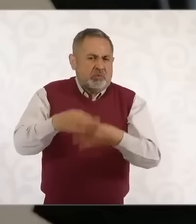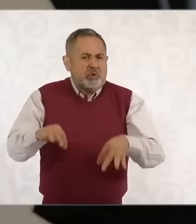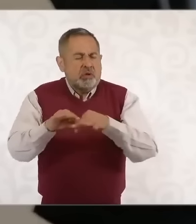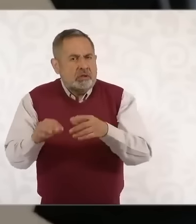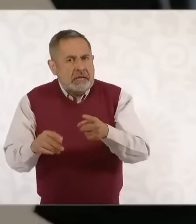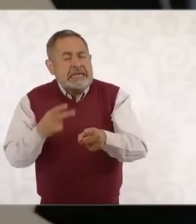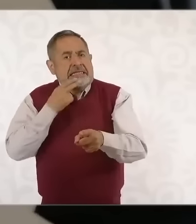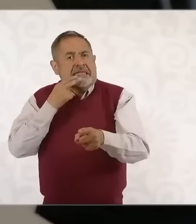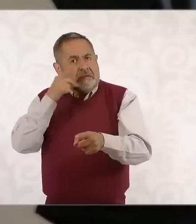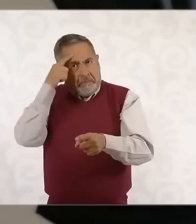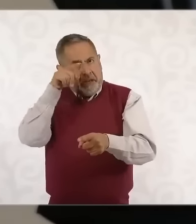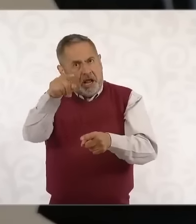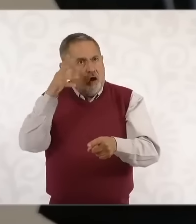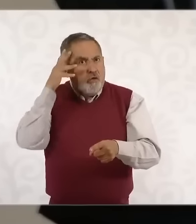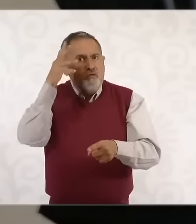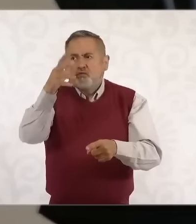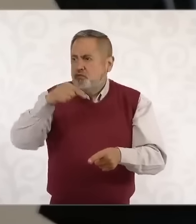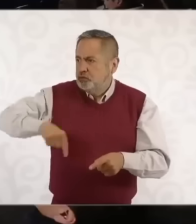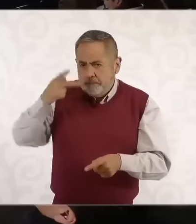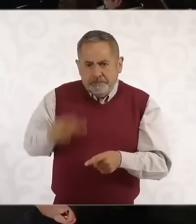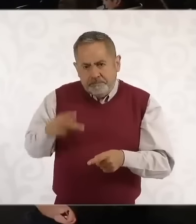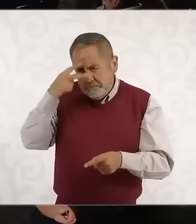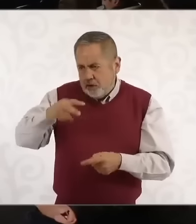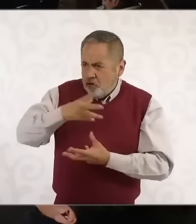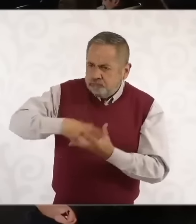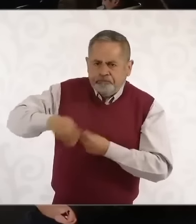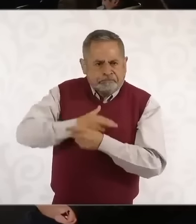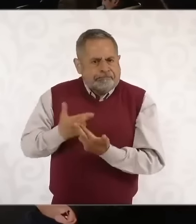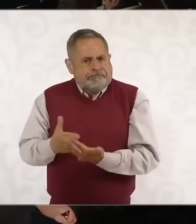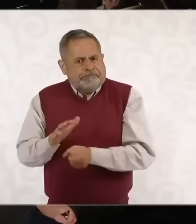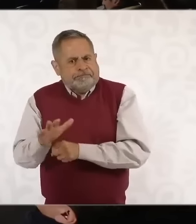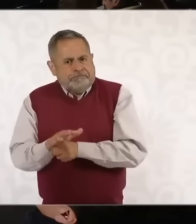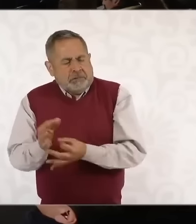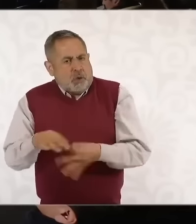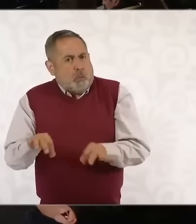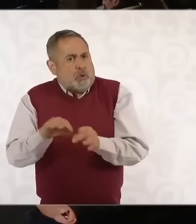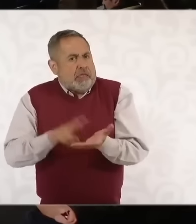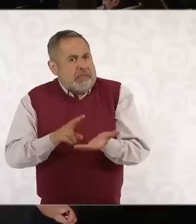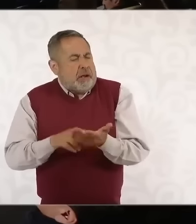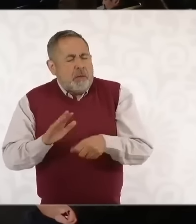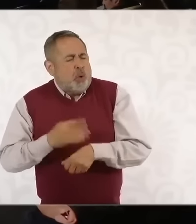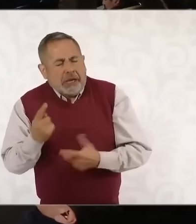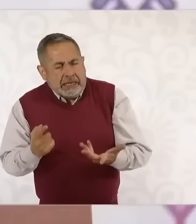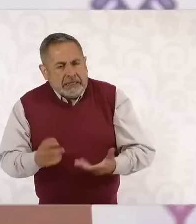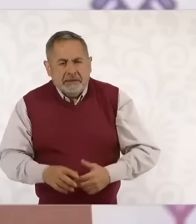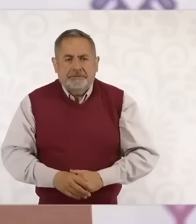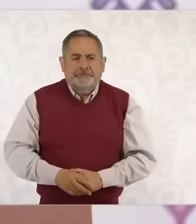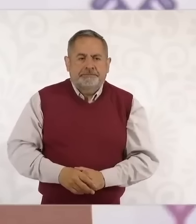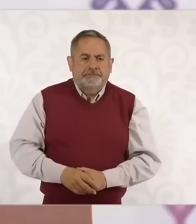para alcanzar la soberanía alimentaria. Bueno, ya lo explicó el secretario Marcelo y la propia